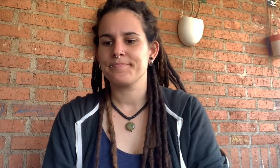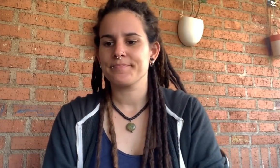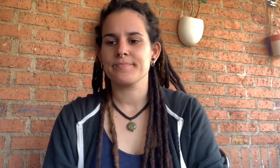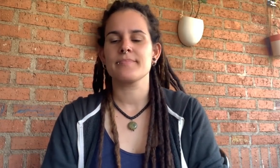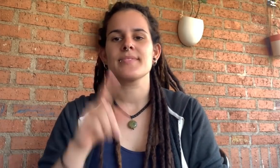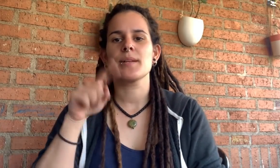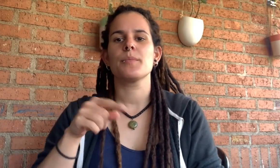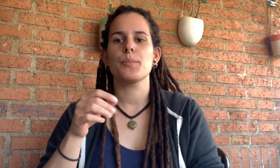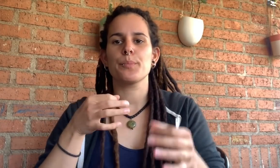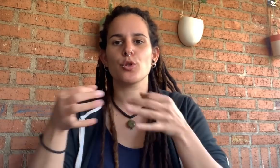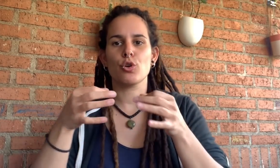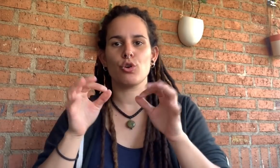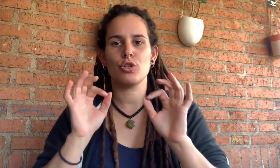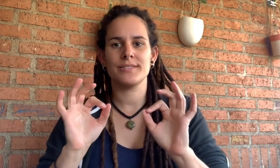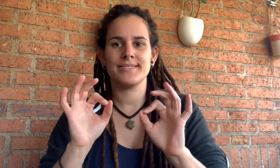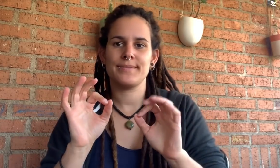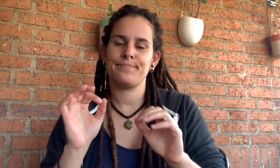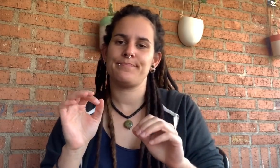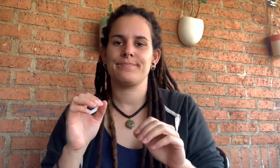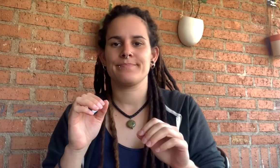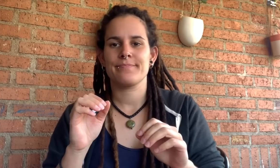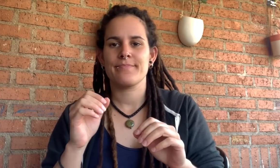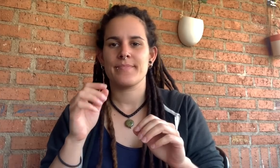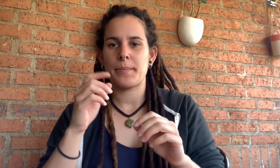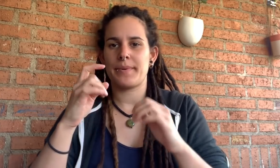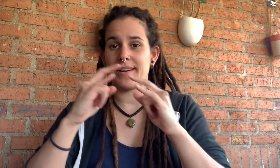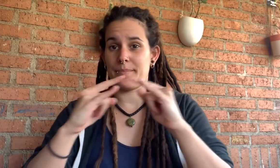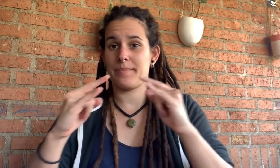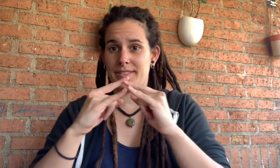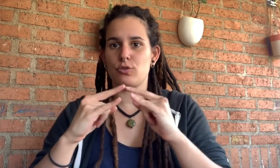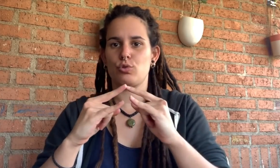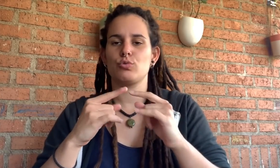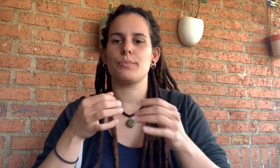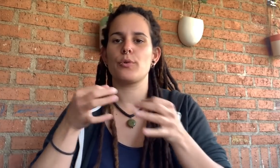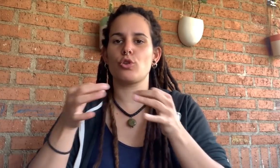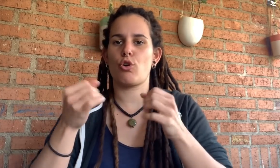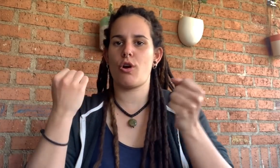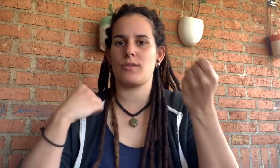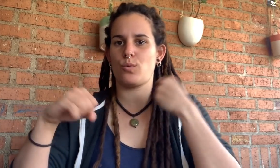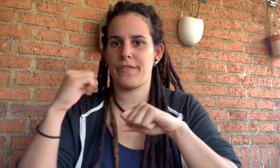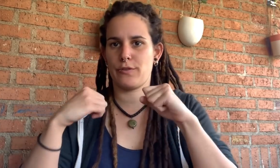y el de establecer un protocolo de actuación para cada campamento.